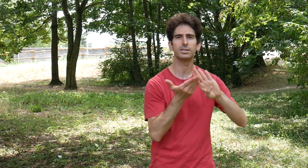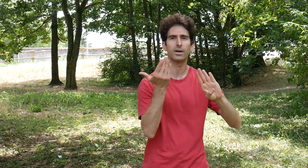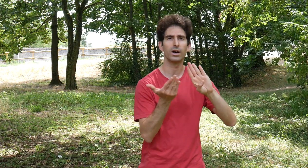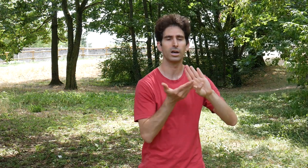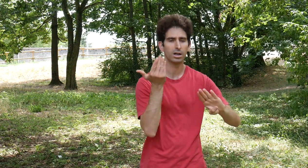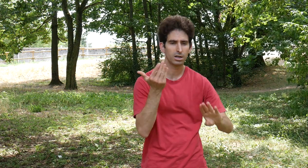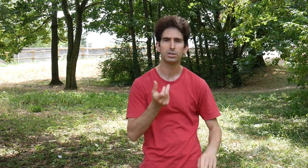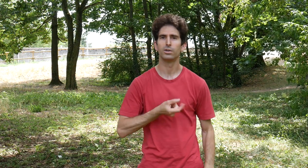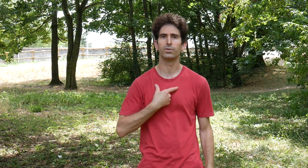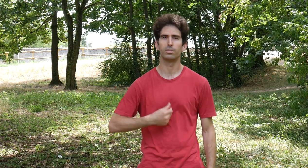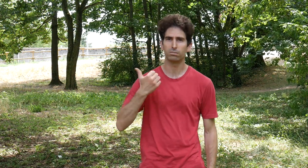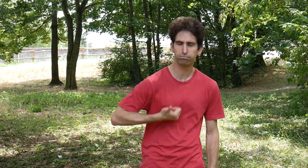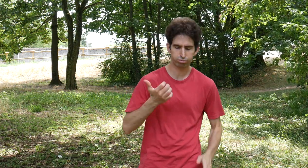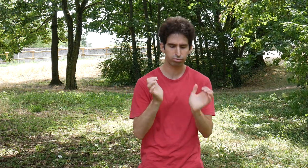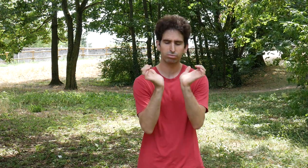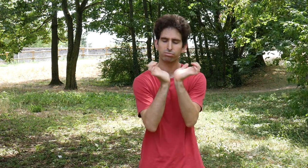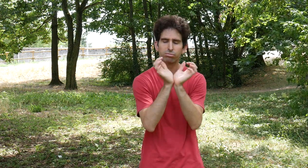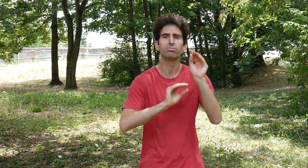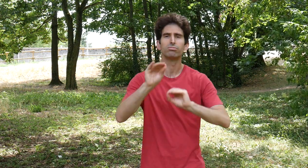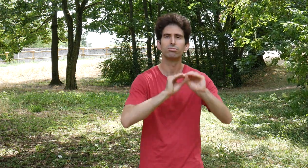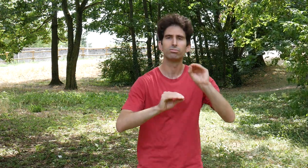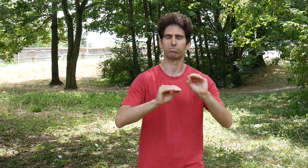Les femelles des abeilles sauvages s'occupent seules de leur nid.